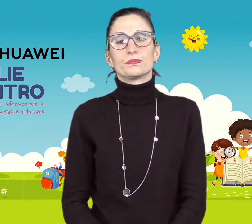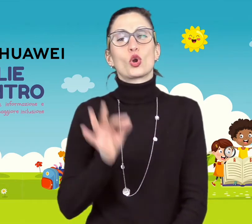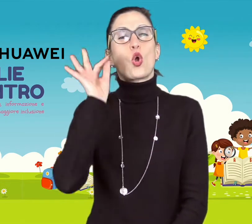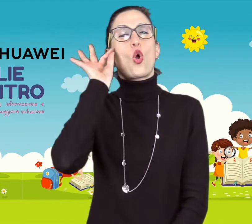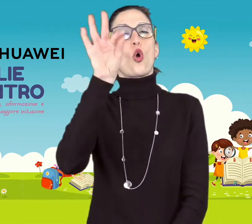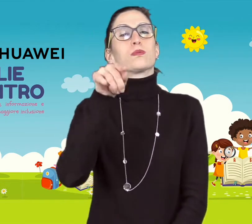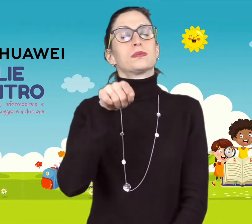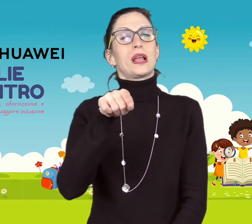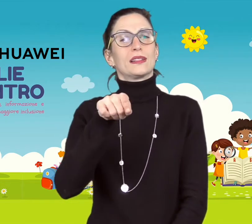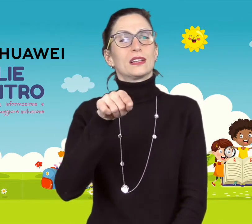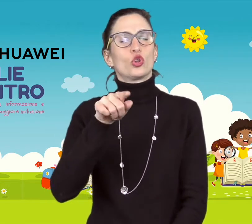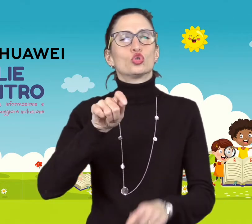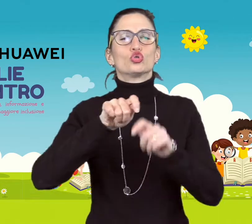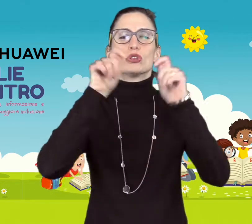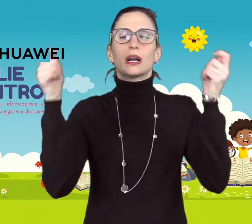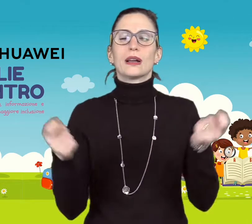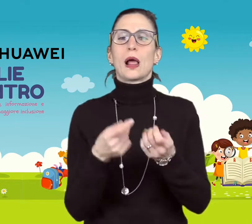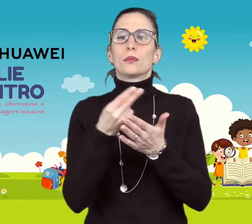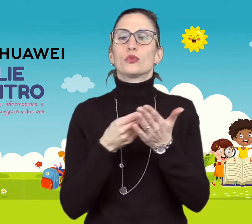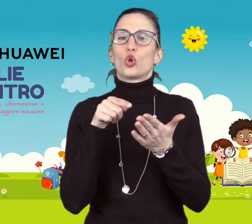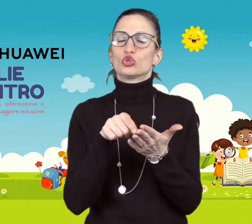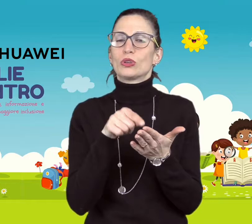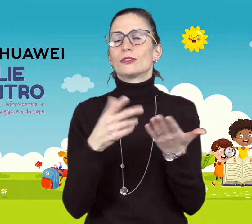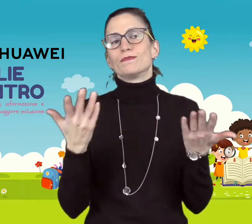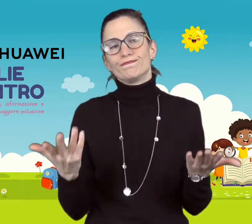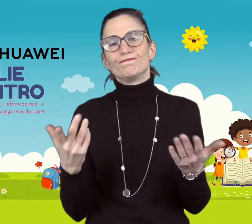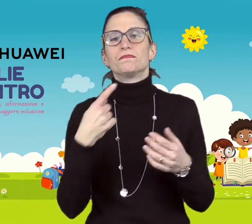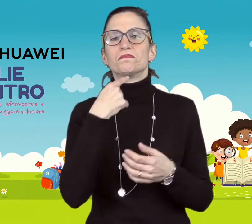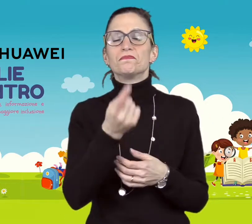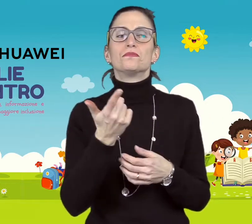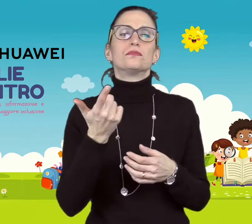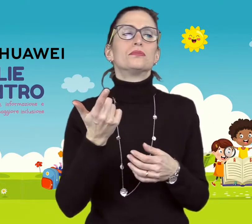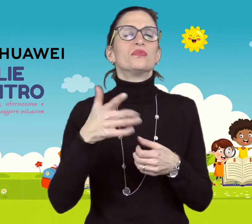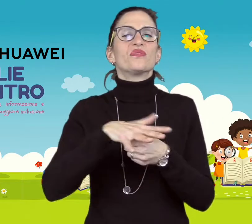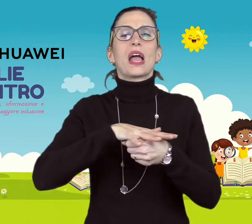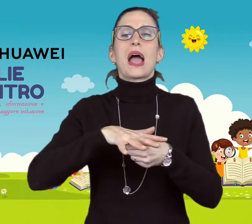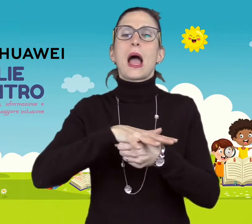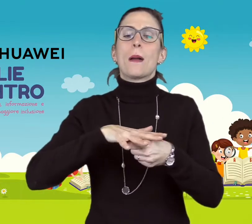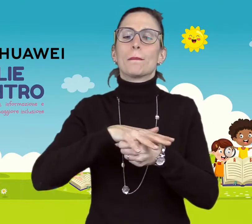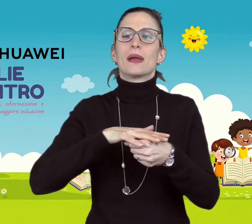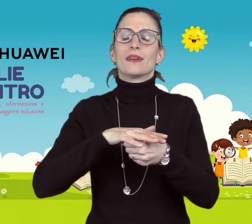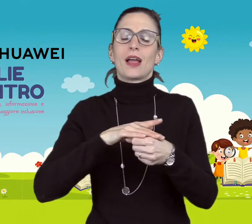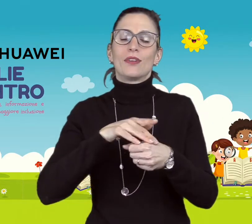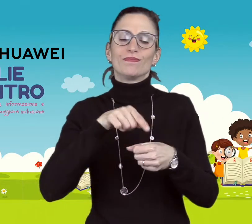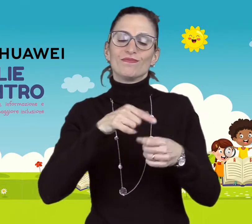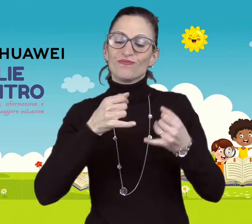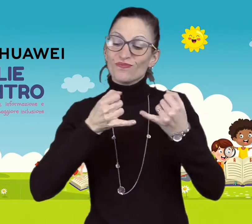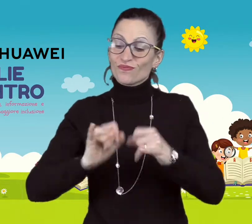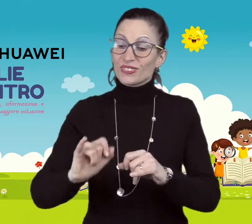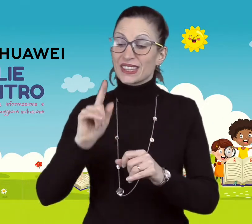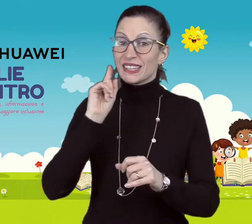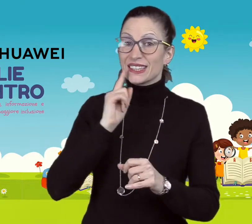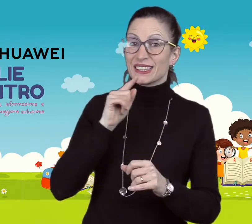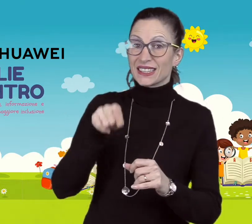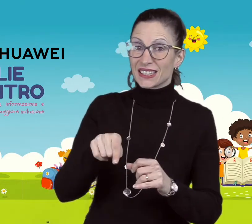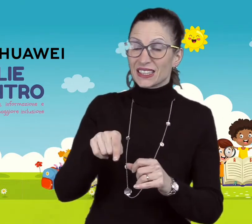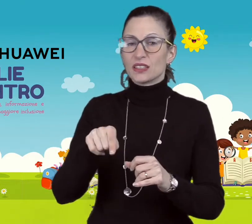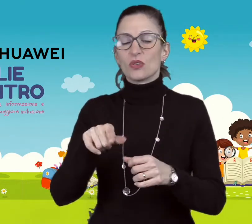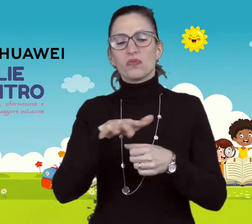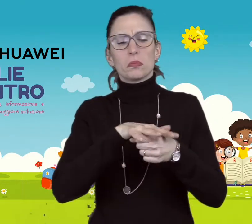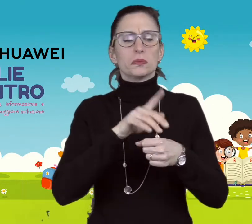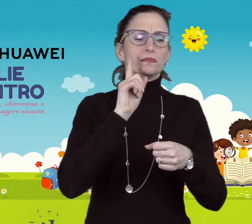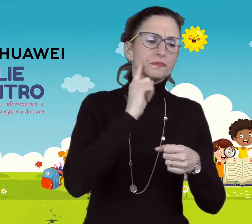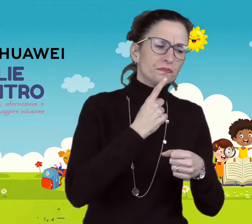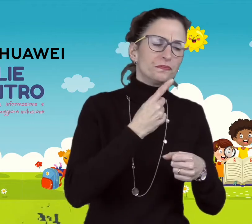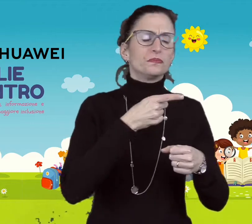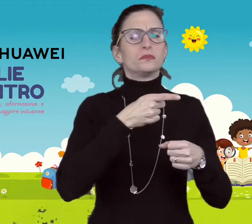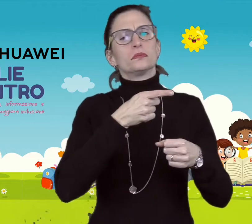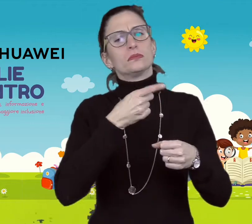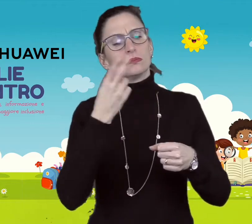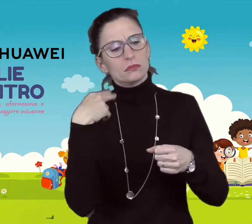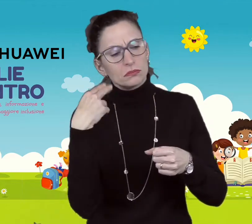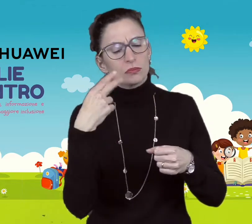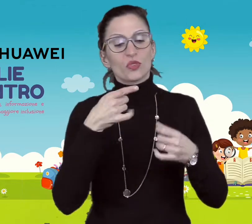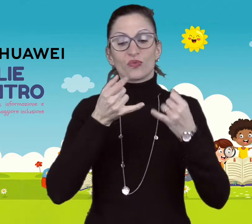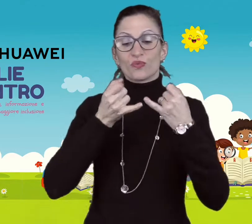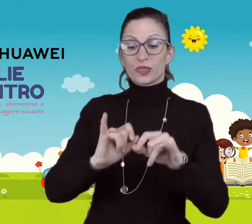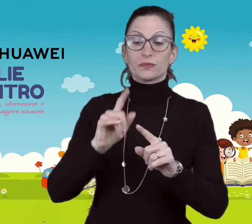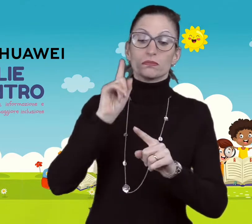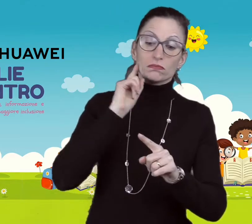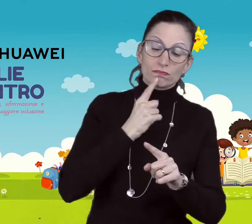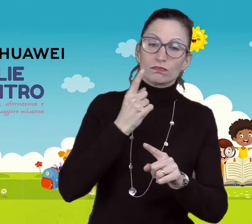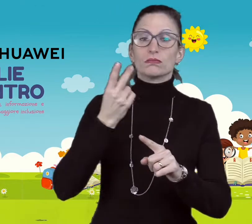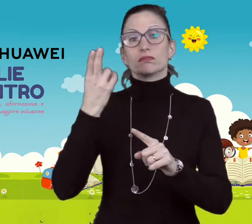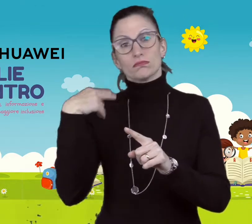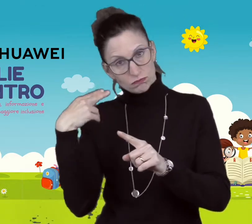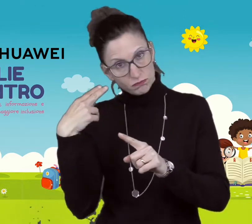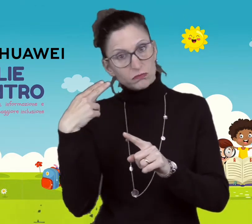L'obiettivo generale del progetto riguarda figli sordi e udenti di famiglie sorde sia udenti,